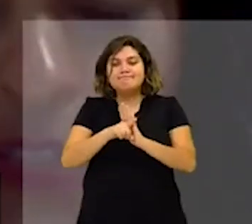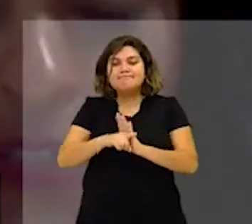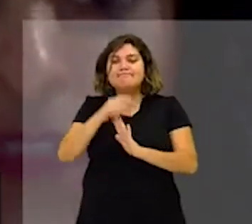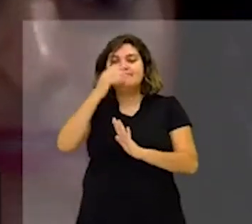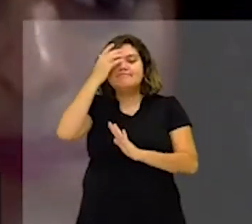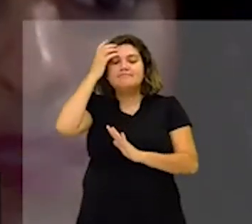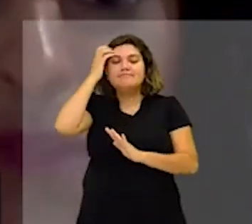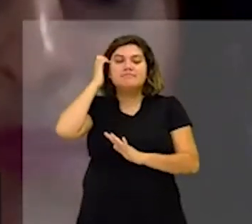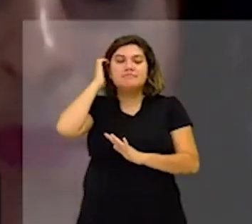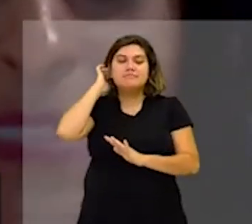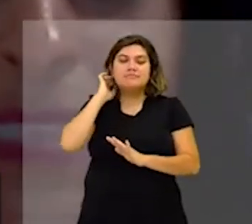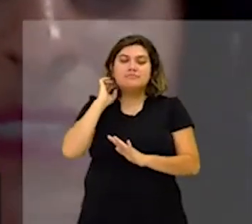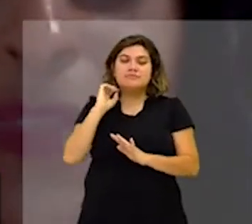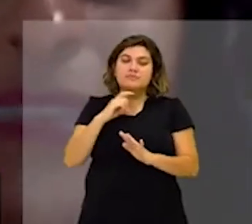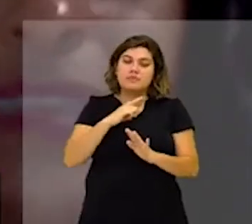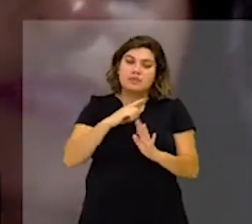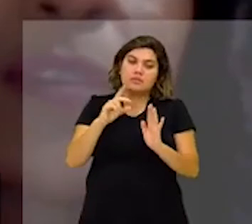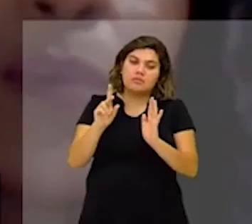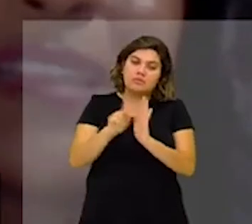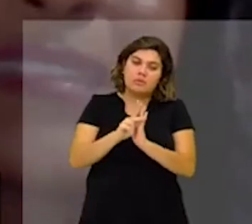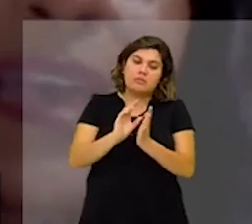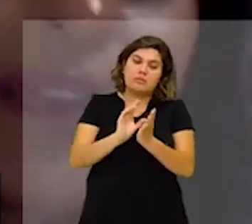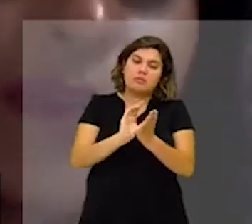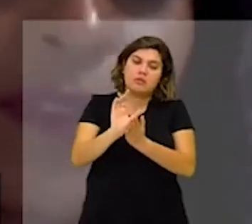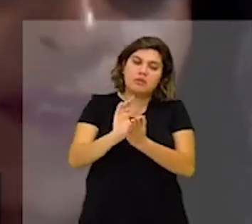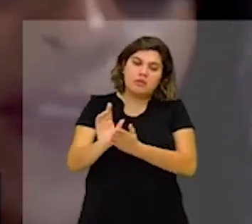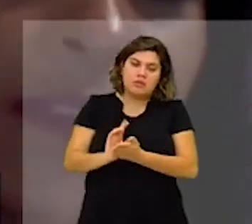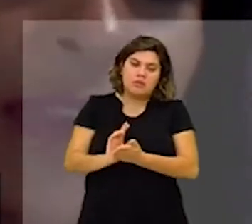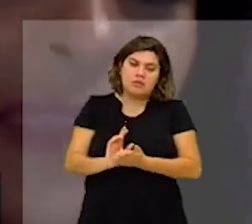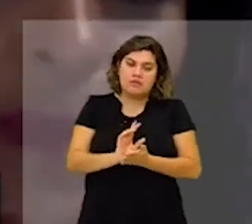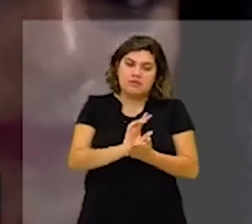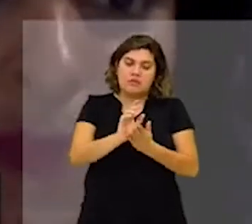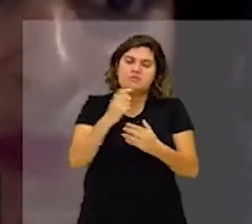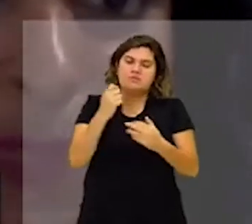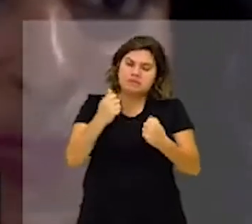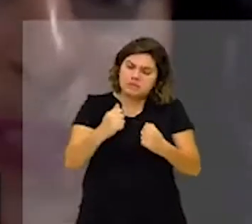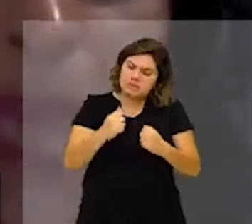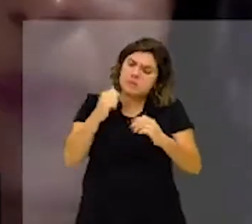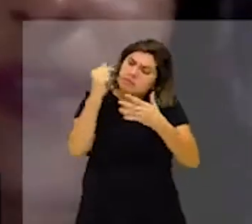pelo coelho e financiamento é preciso critérios e conectar os foi encontrado pelos movimentos